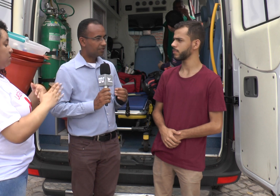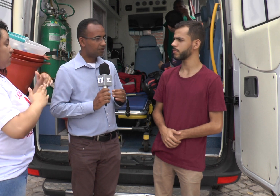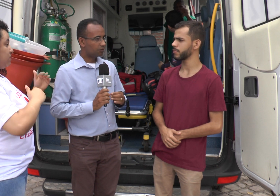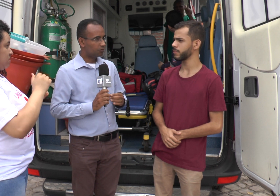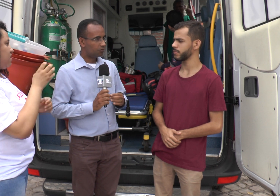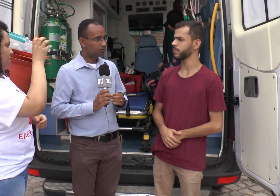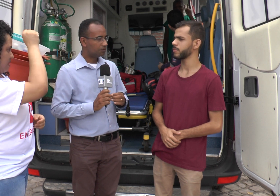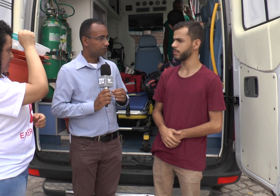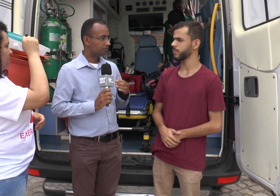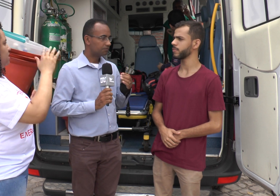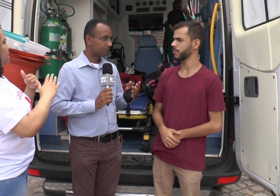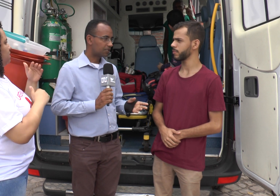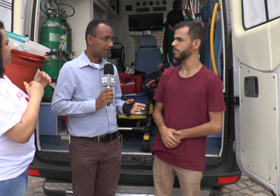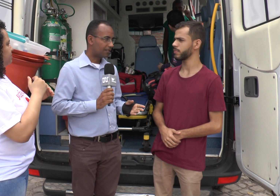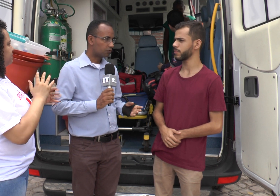James Almeida – Bairro Macaúba